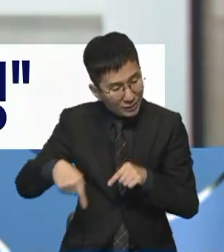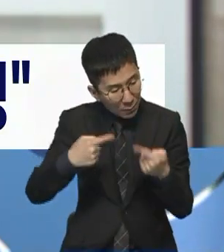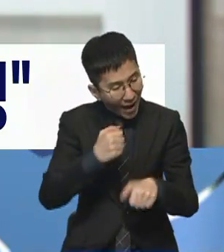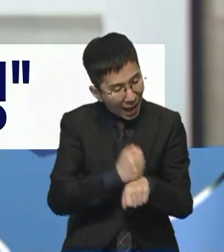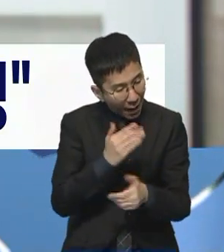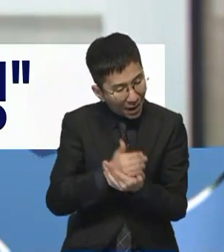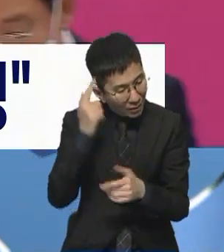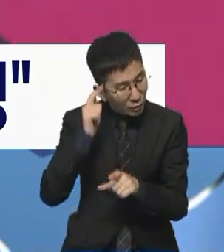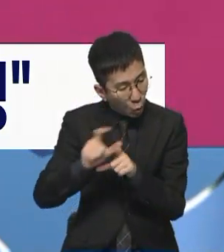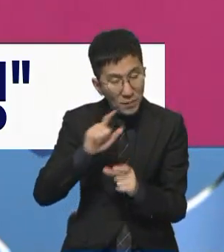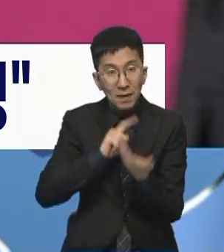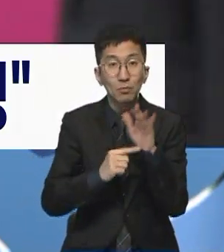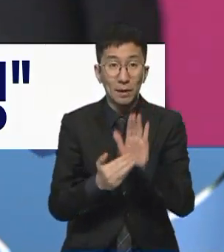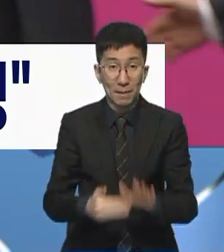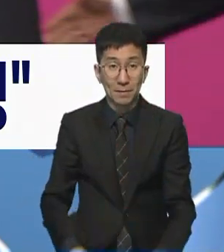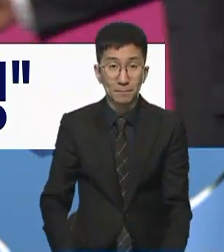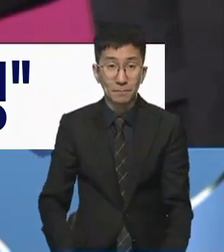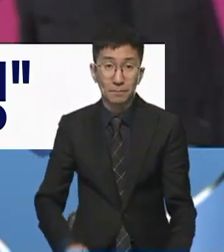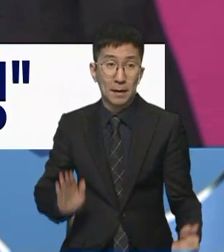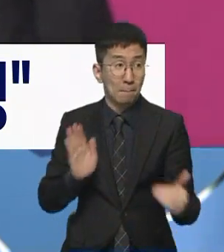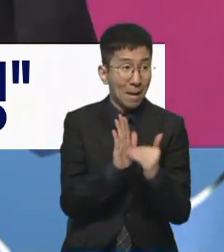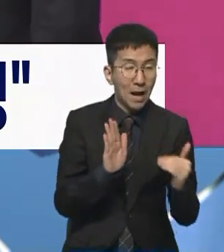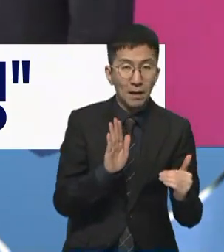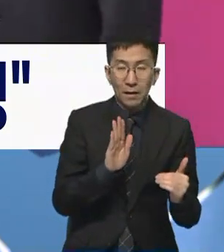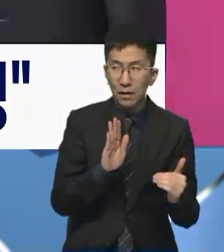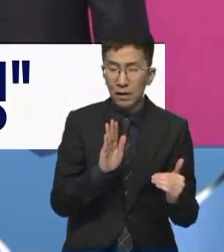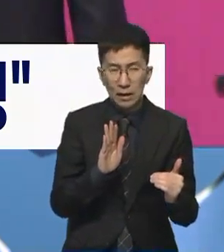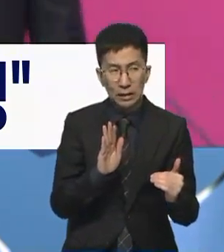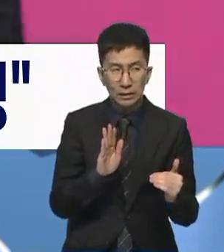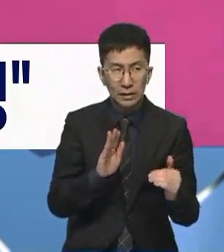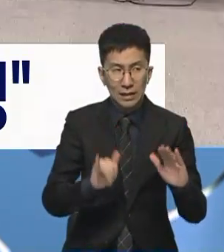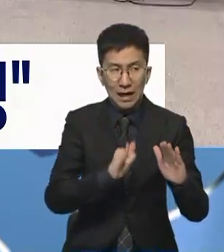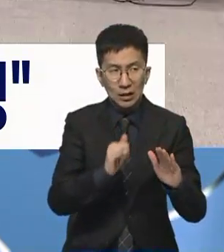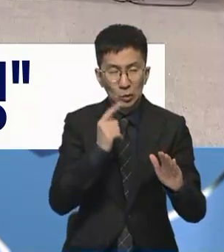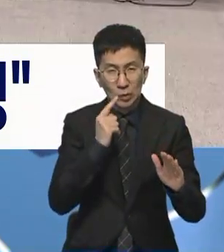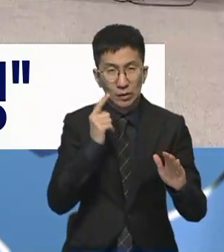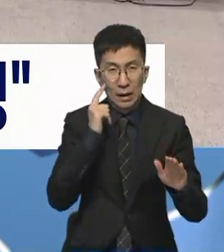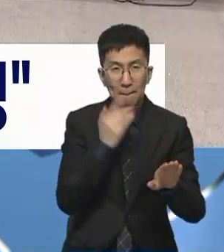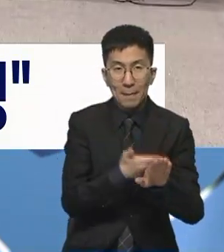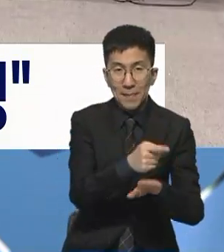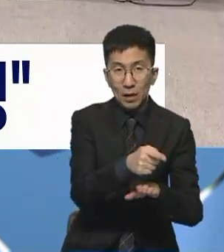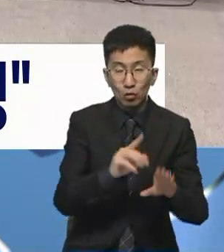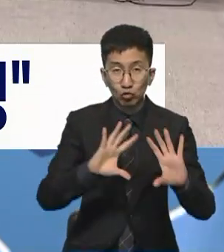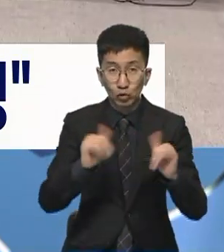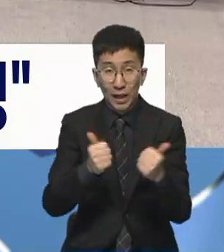전면 보이콧을 선언하기에는 유가족들의 반발과 국정조사를 찬성하는 여론이 더 높다는 점이 부담입니다.